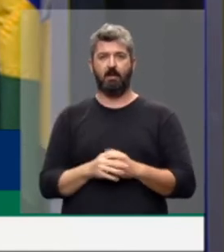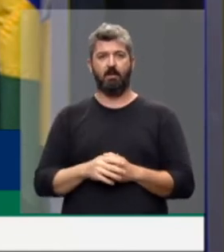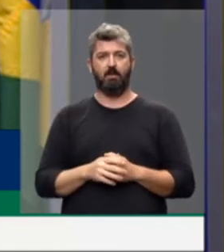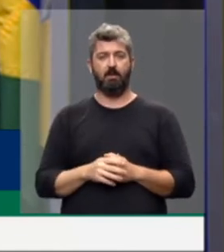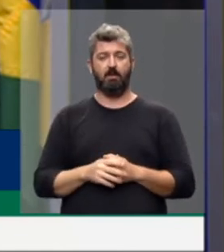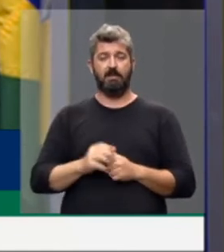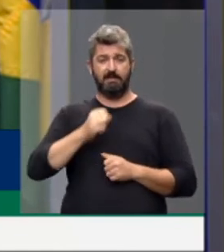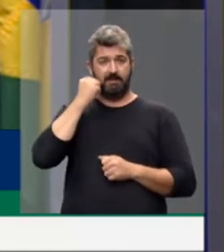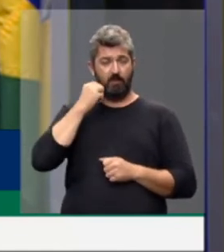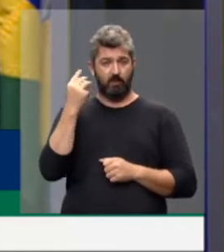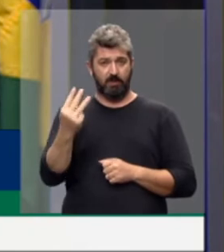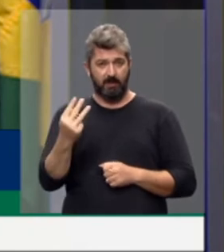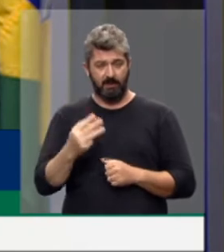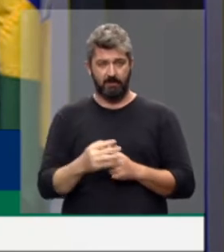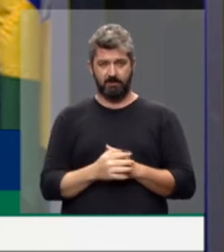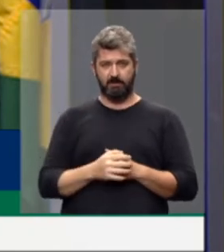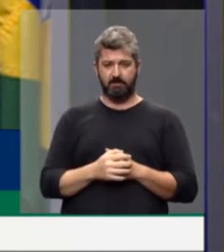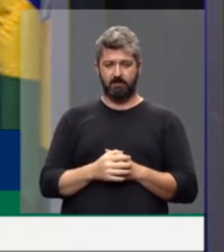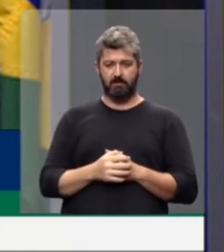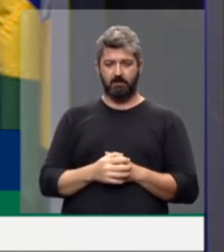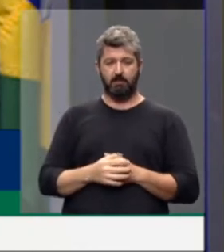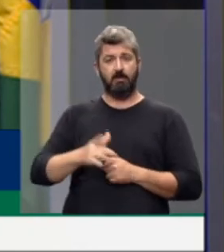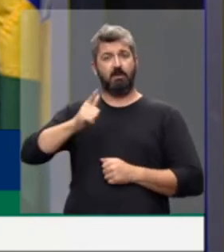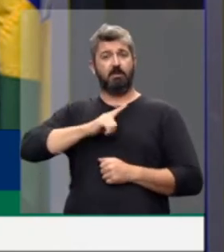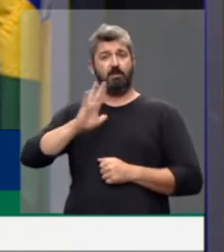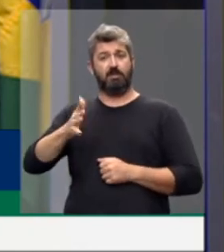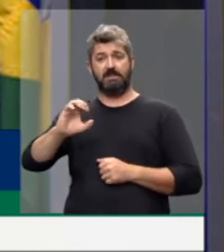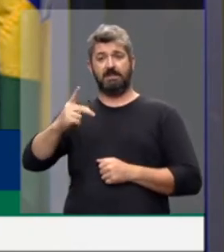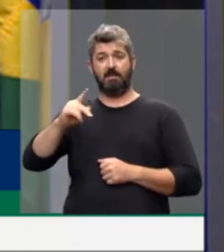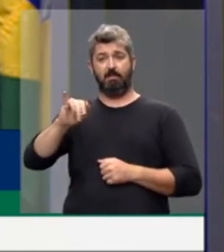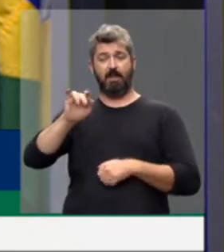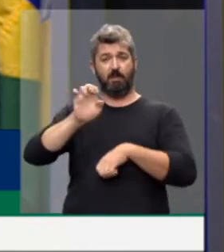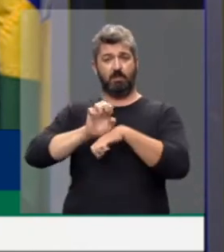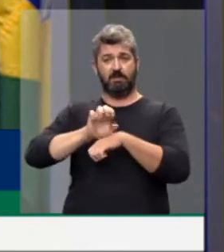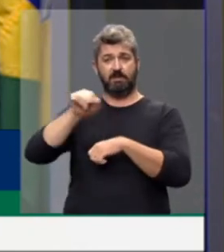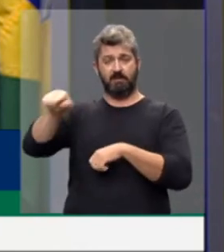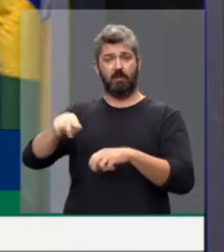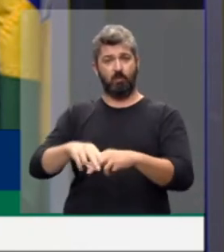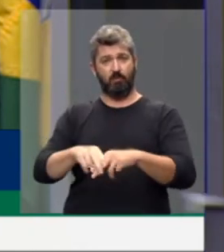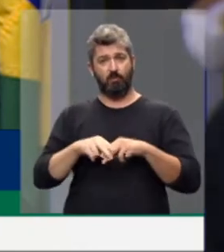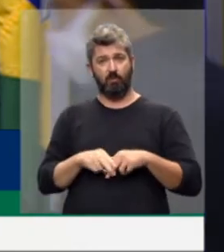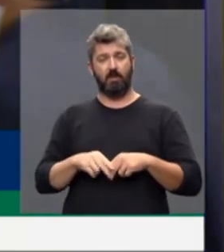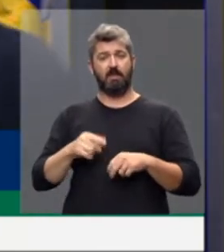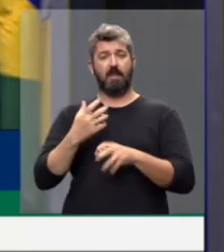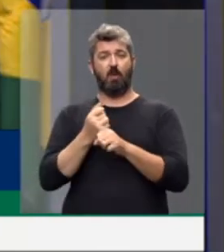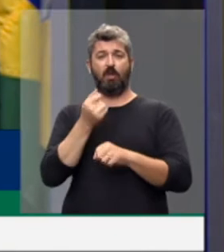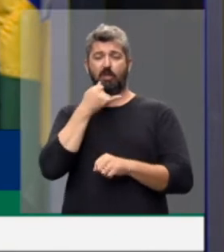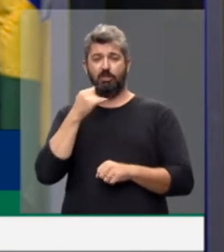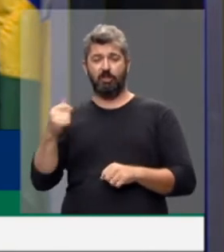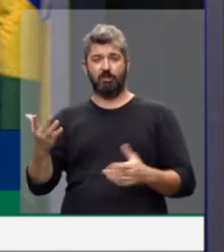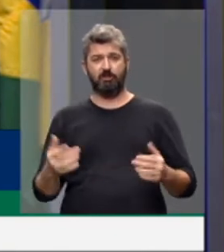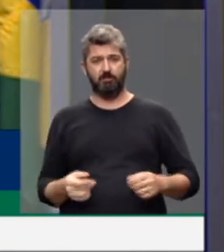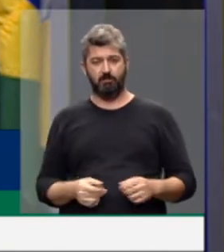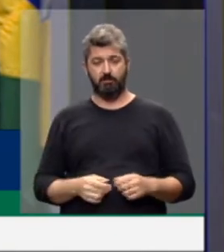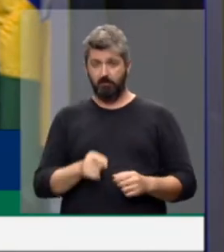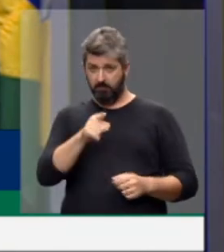FEDERAL, PORQUE EU ACOMPANHEI DE PERTO O ESFORÇO DOS OITO DEPUTADOS FEDERAIS DO ACRE, DOS TRÊS SENADORES, JÁ TEM